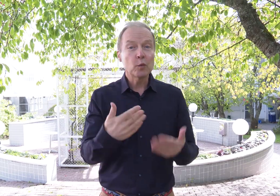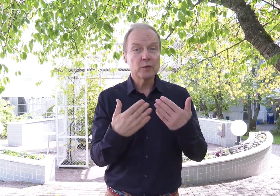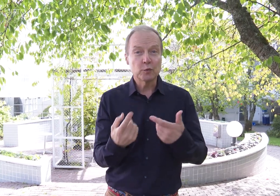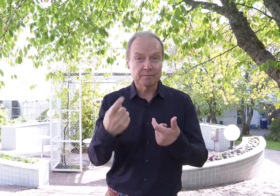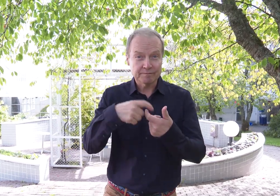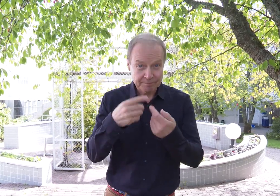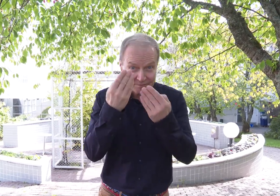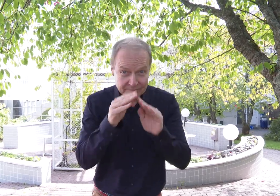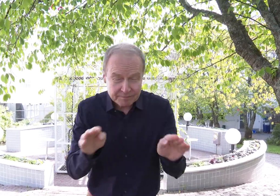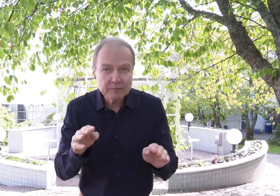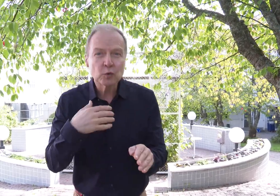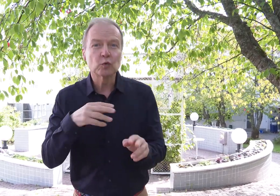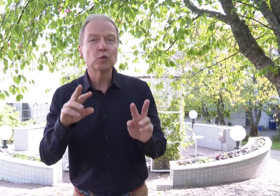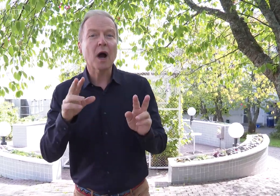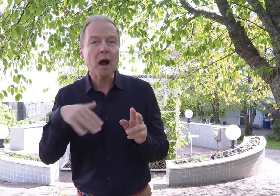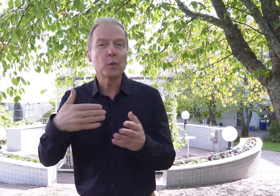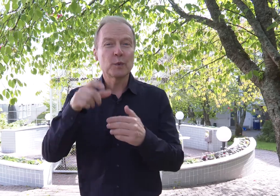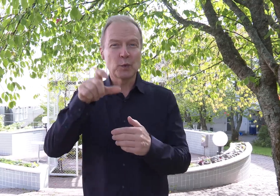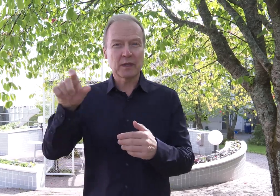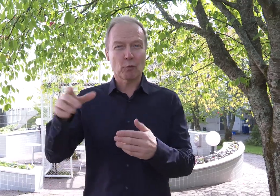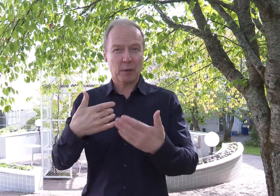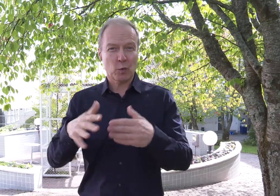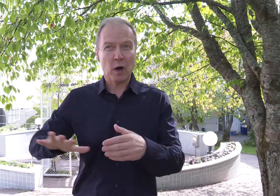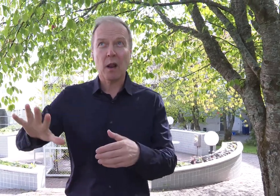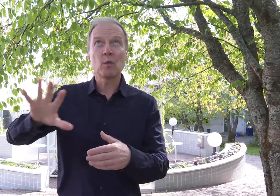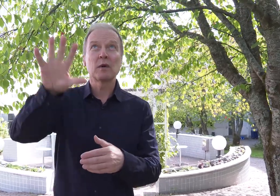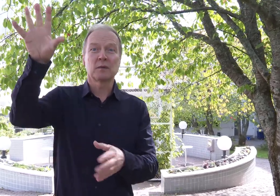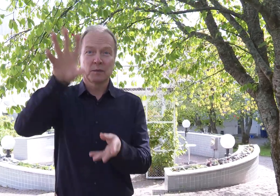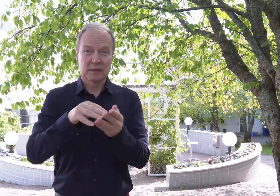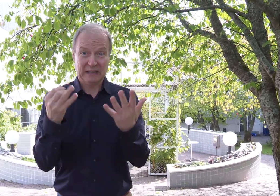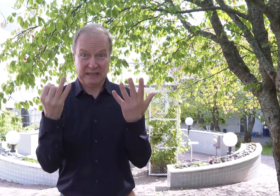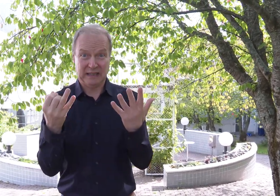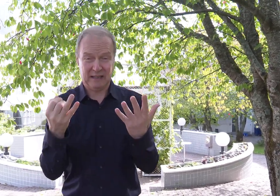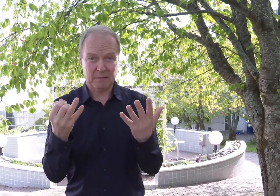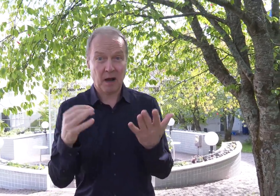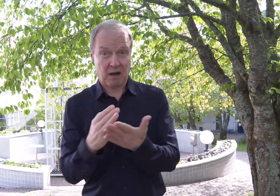Aluetyöstä tiedoksi, että aluetyöntekijöiden työt on jaettu seitsemään vastuualueeseen.